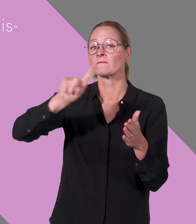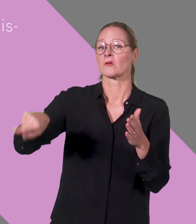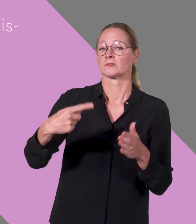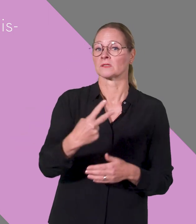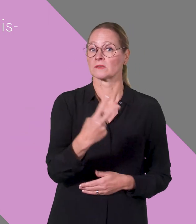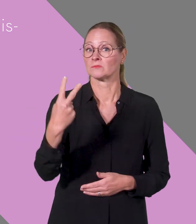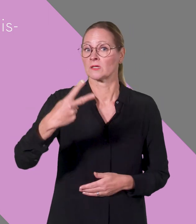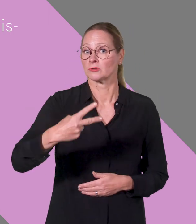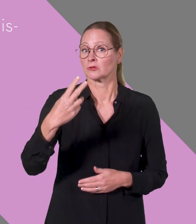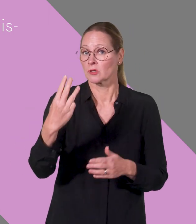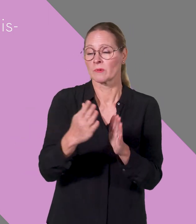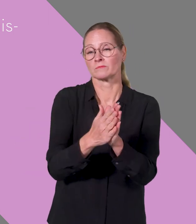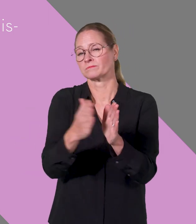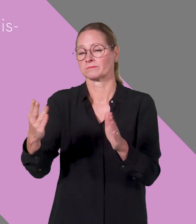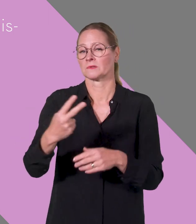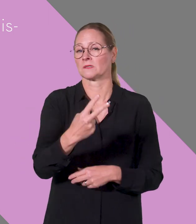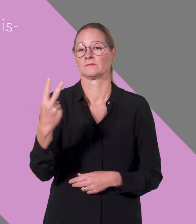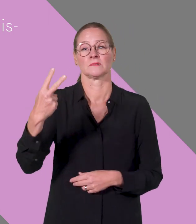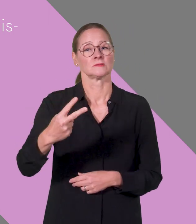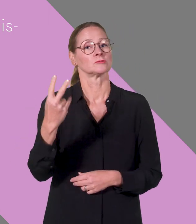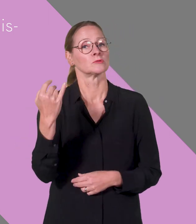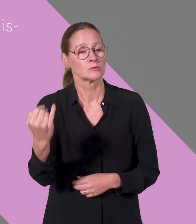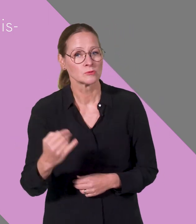vuosiksi 2023−2026.